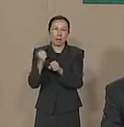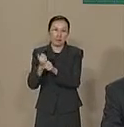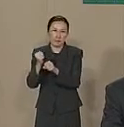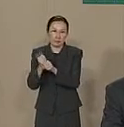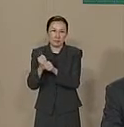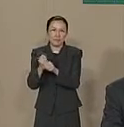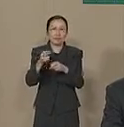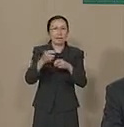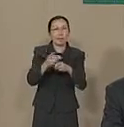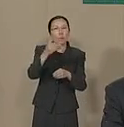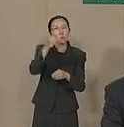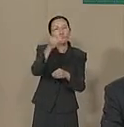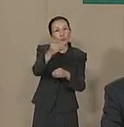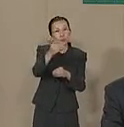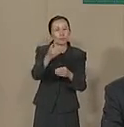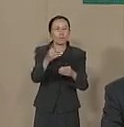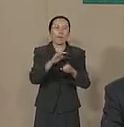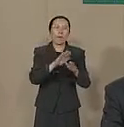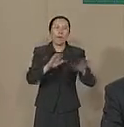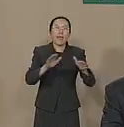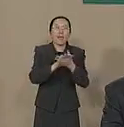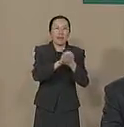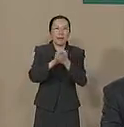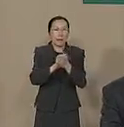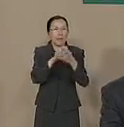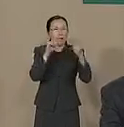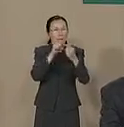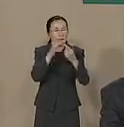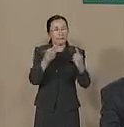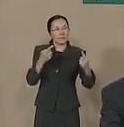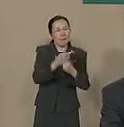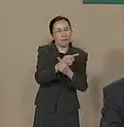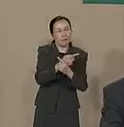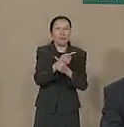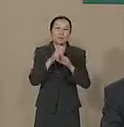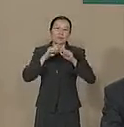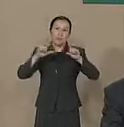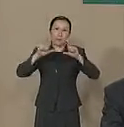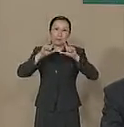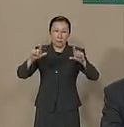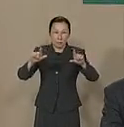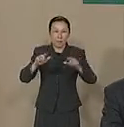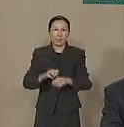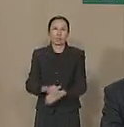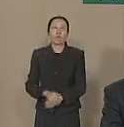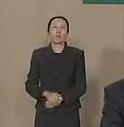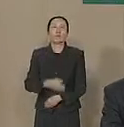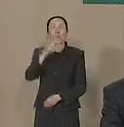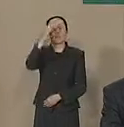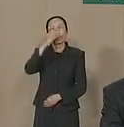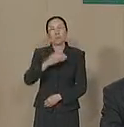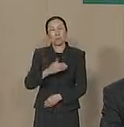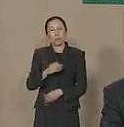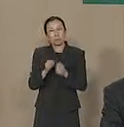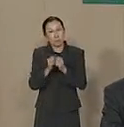平和外交に転換しようと 呼びかけています (浦吉) 暮らしと権利を守る ルールある経済社会